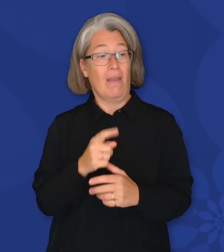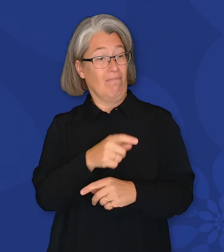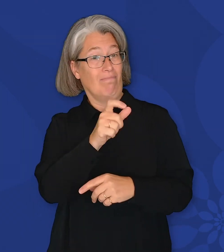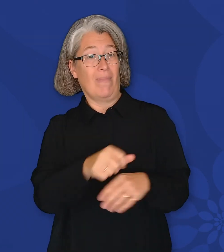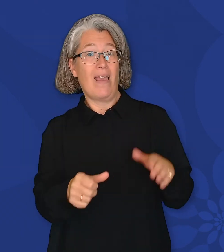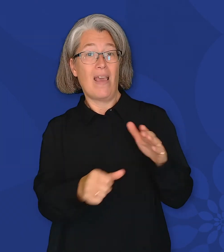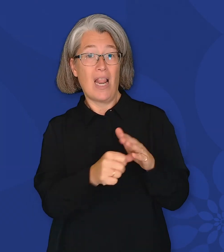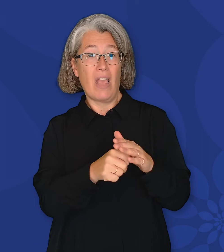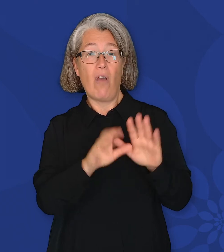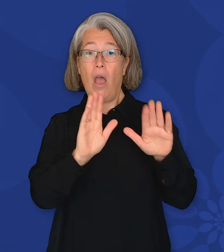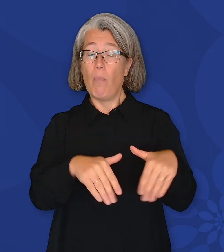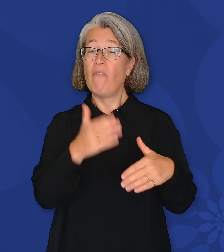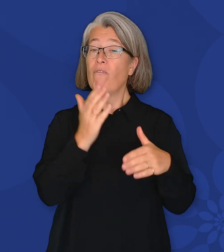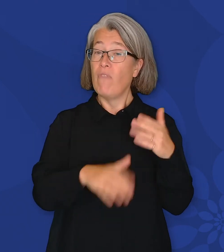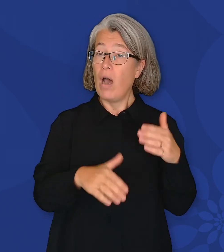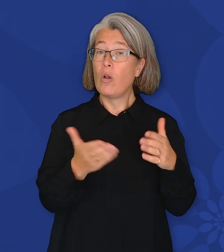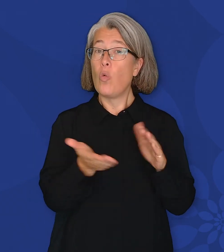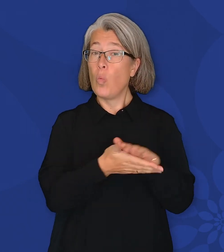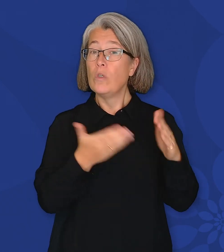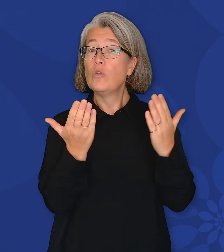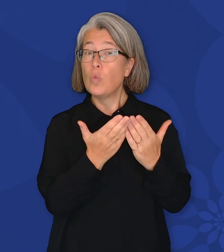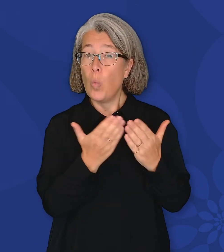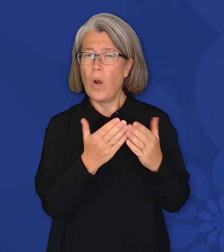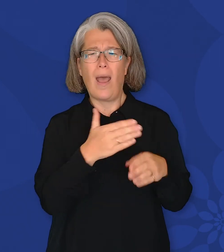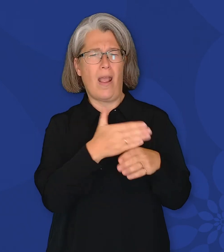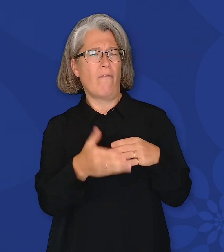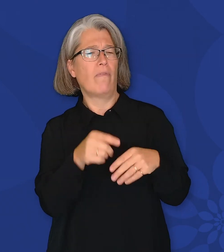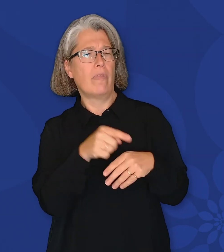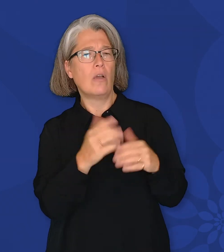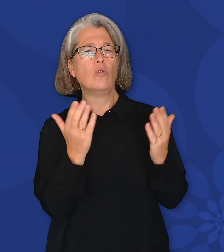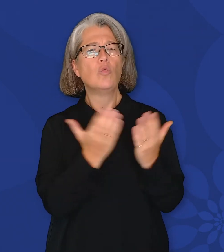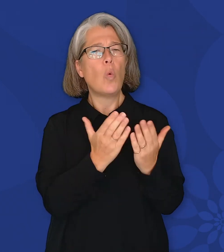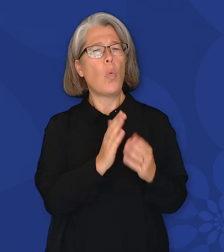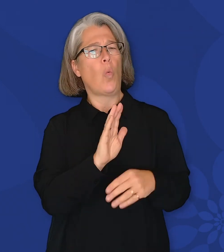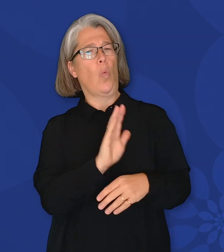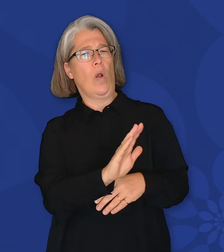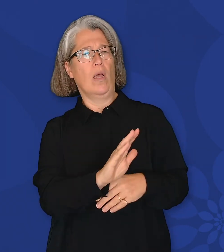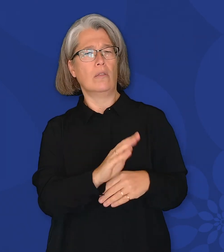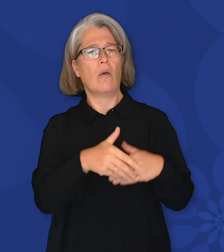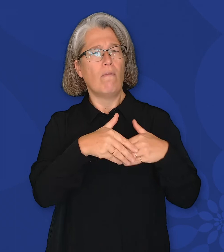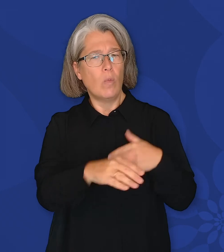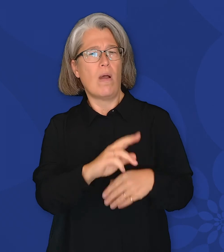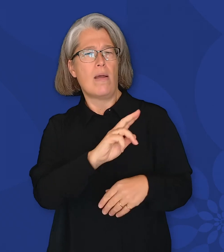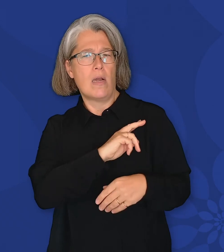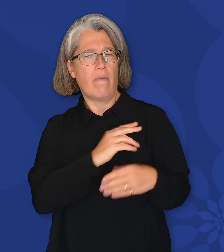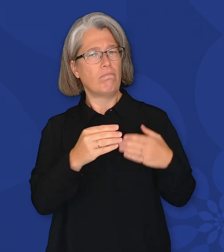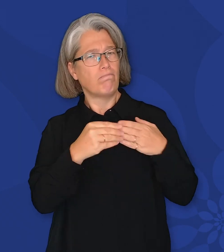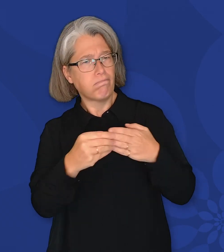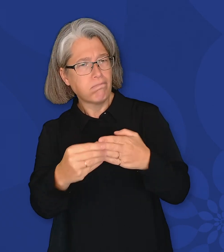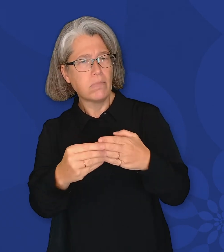Efter avslutad grundläggande utbildning ansvarar den som ordnar grundläggande -